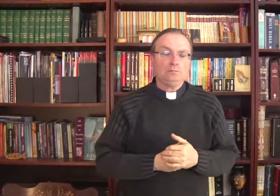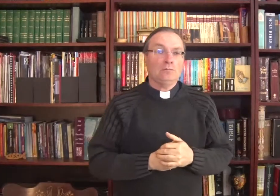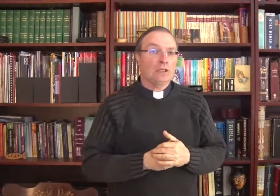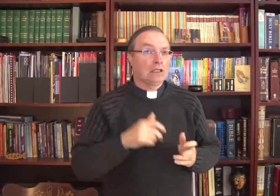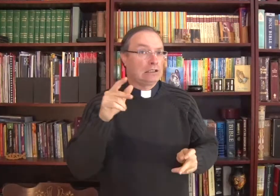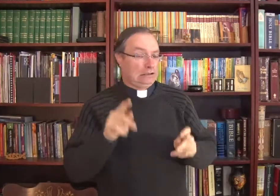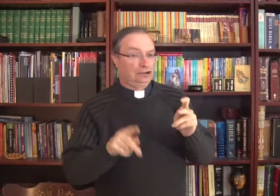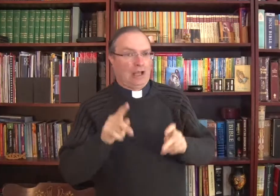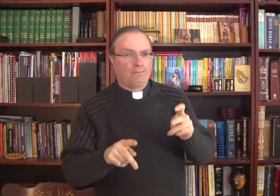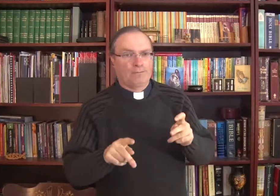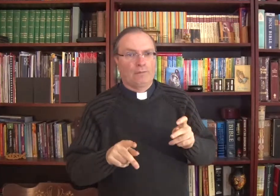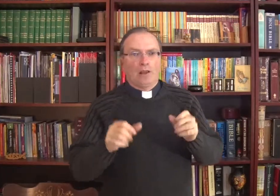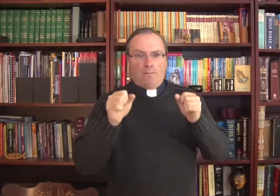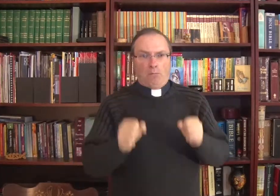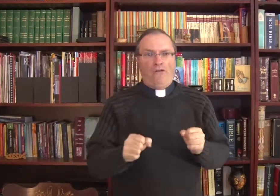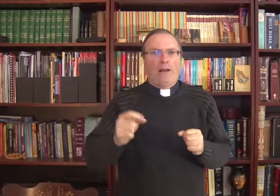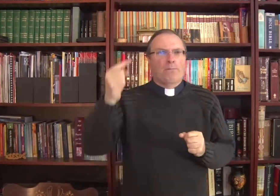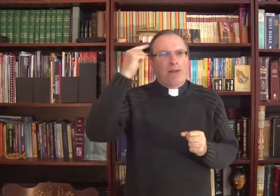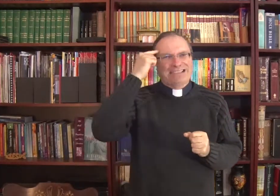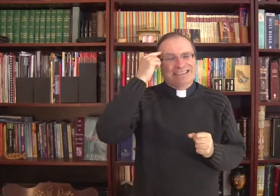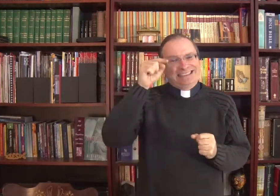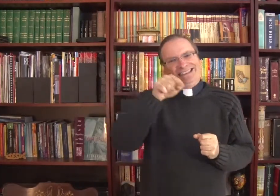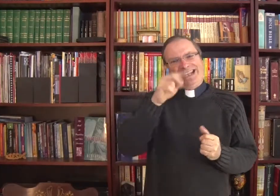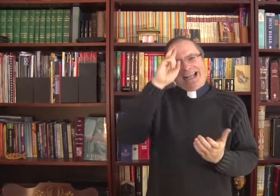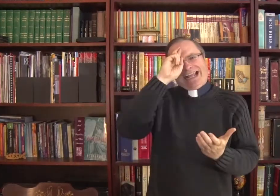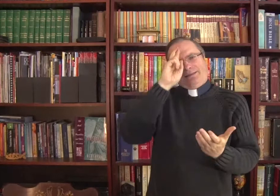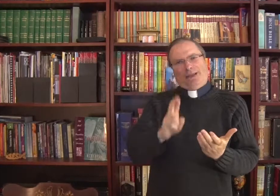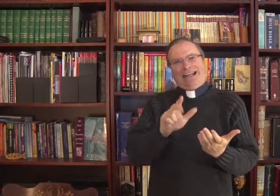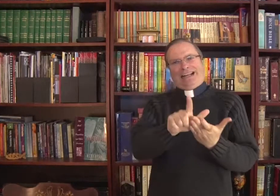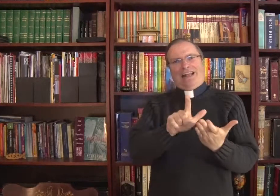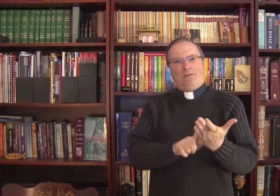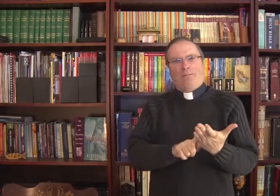Les gens peuvent penser qu’ils respectent la loi,